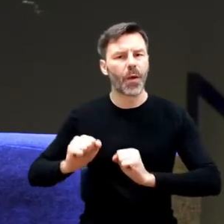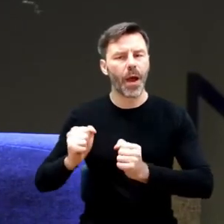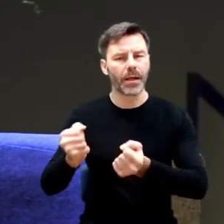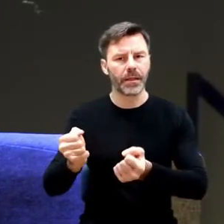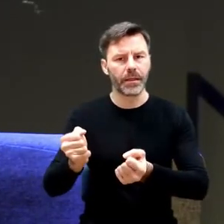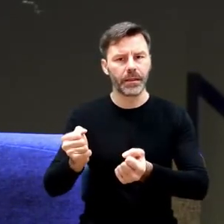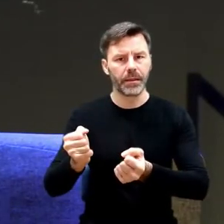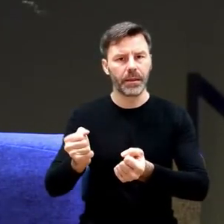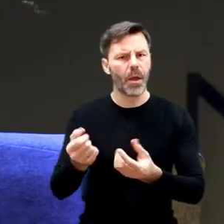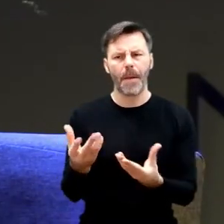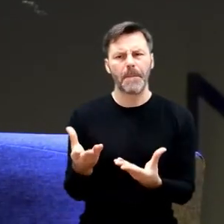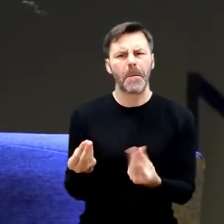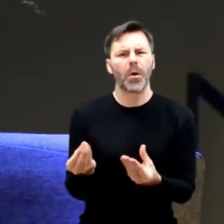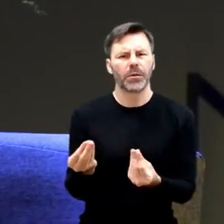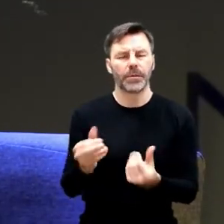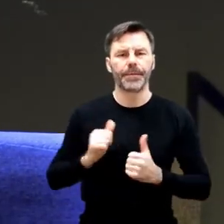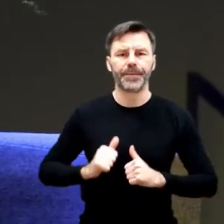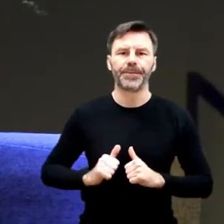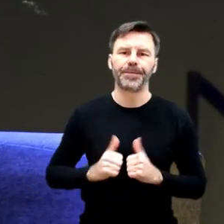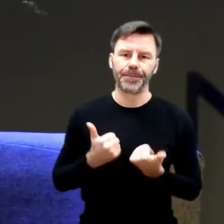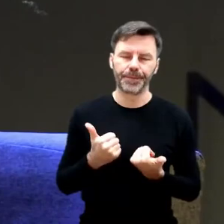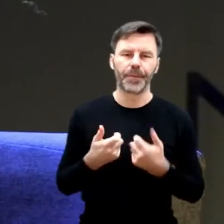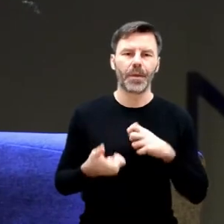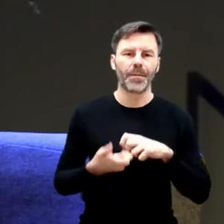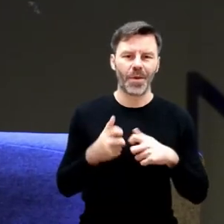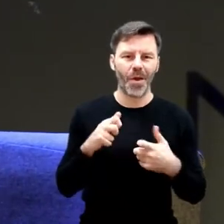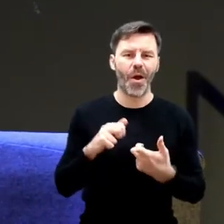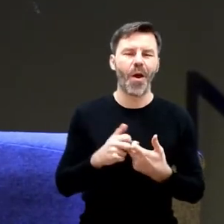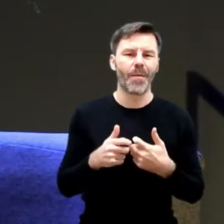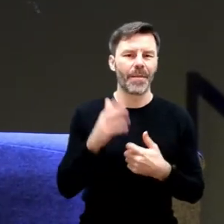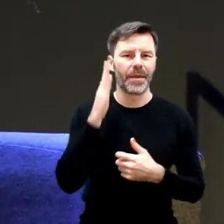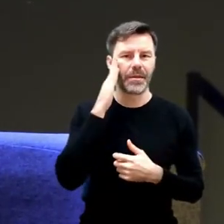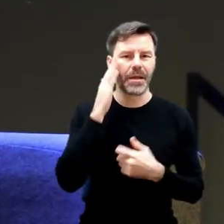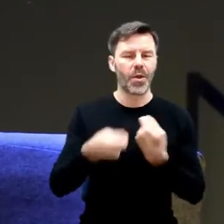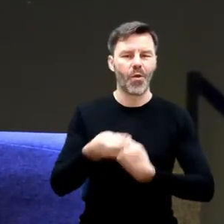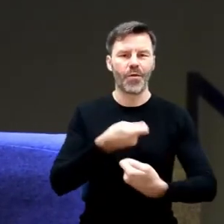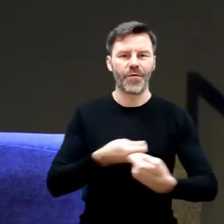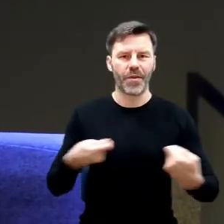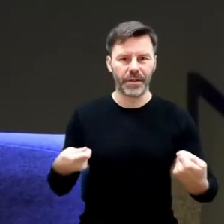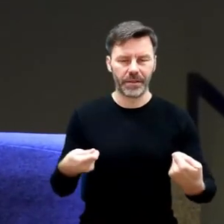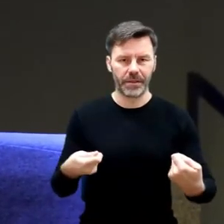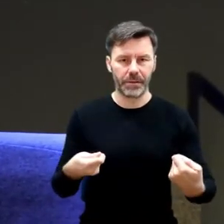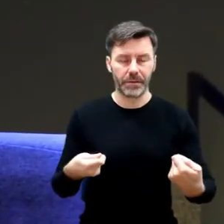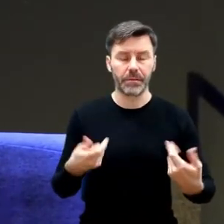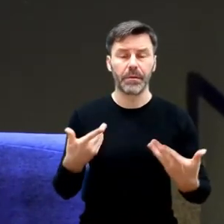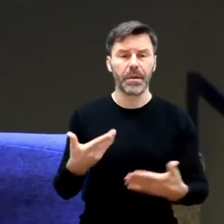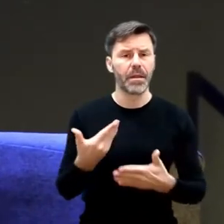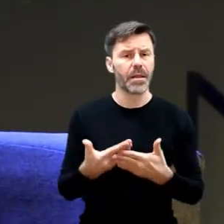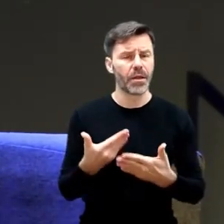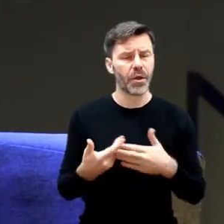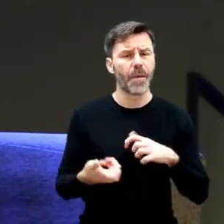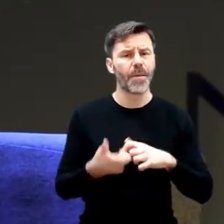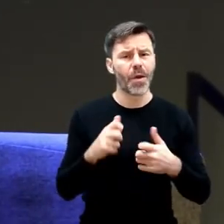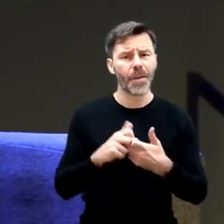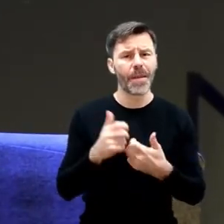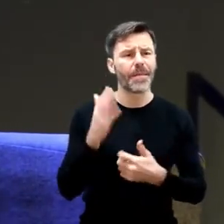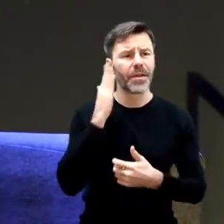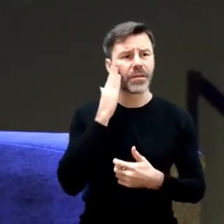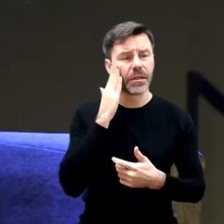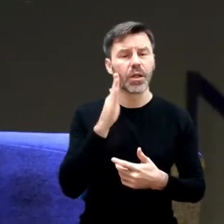w celu rozwiązania problemów mieszkaniowych wywołanych sytuacją powojenną,